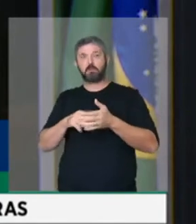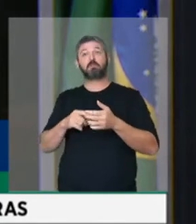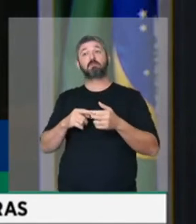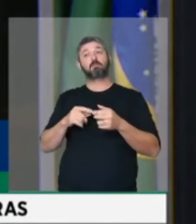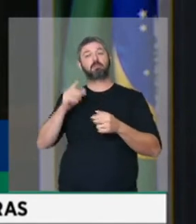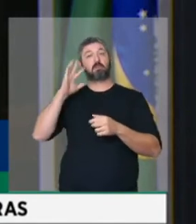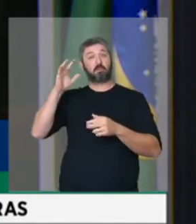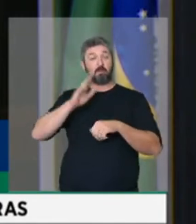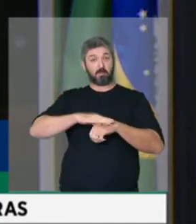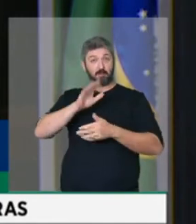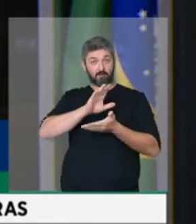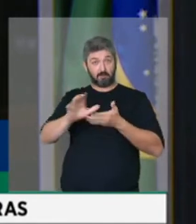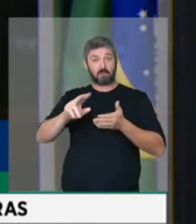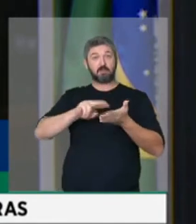ANO AINDA. ENTÃO HÁ TODO UM MOVIMENTO POSITIVO LEVANDO O